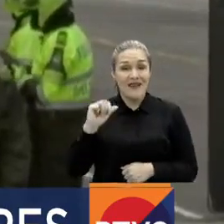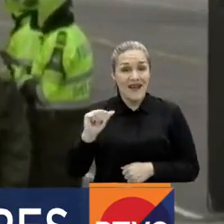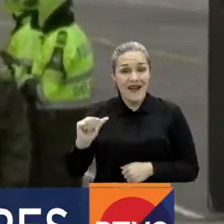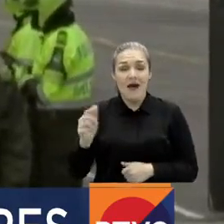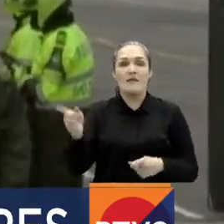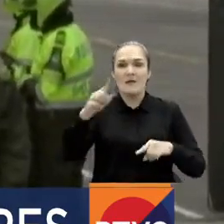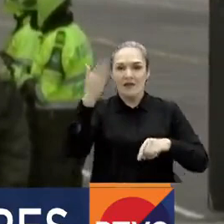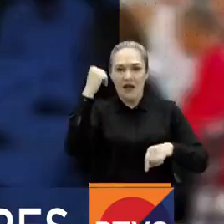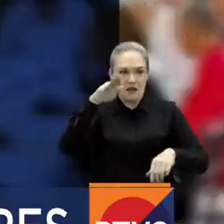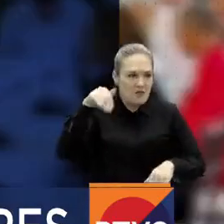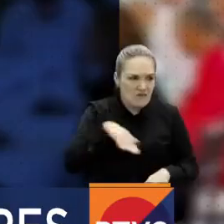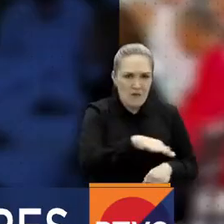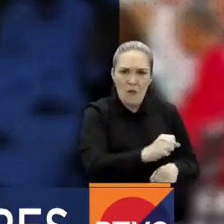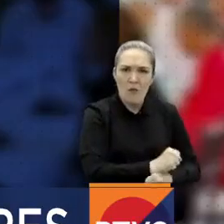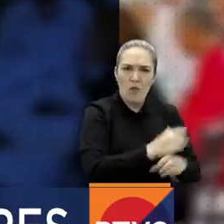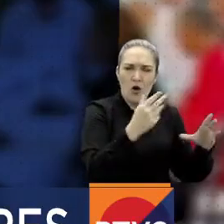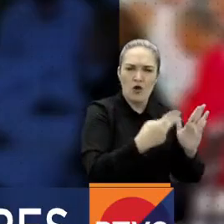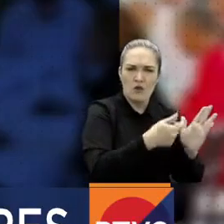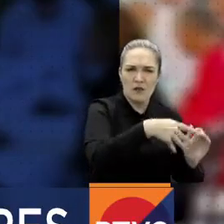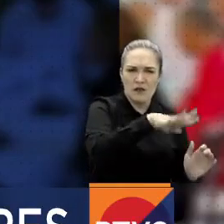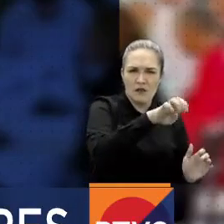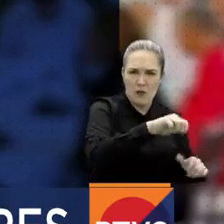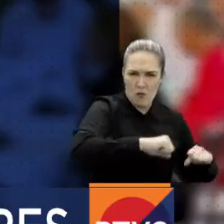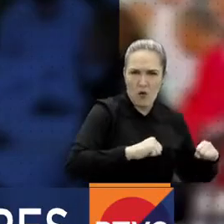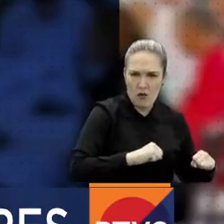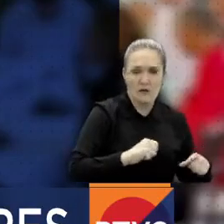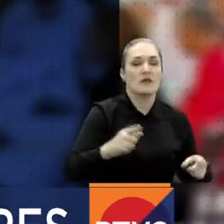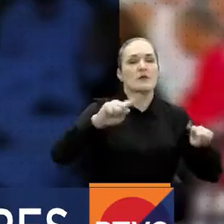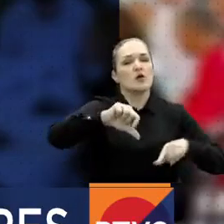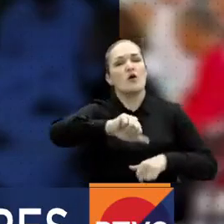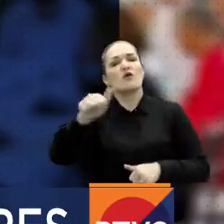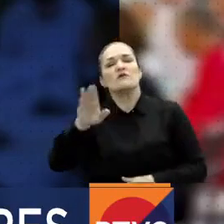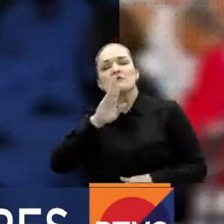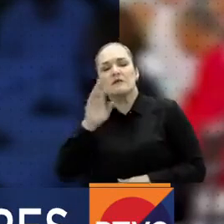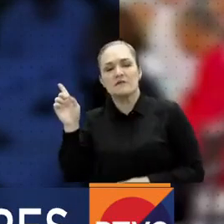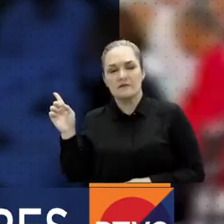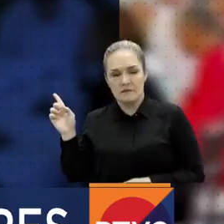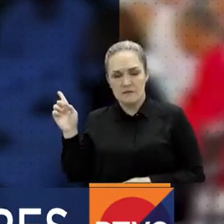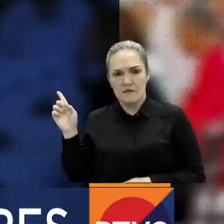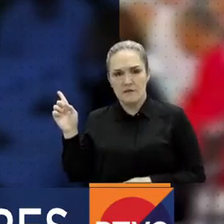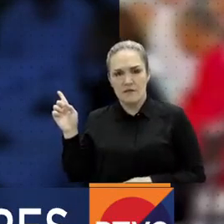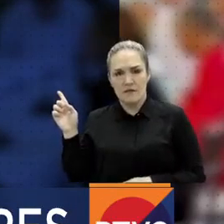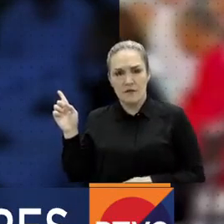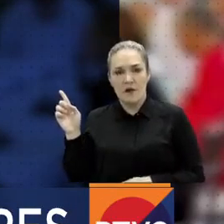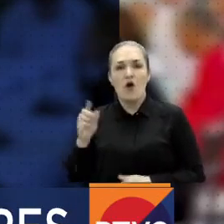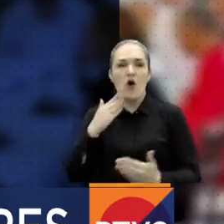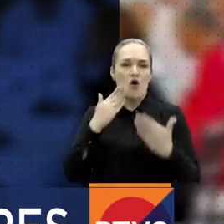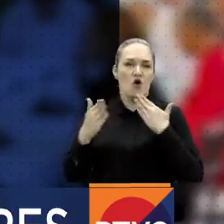CóRDOBA, PARA QUE RED AL ATAQUE